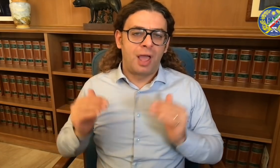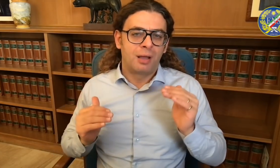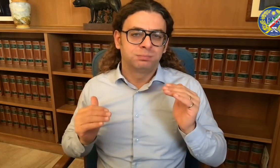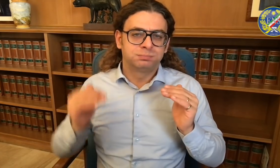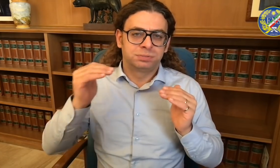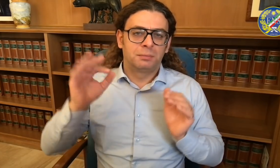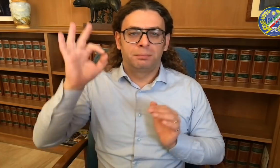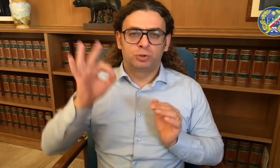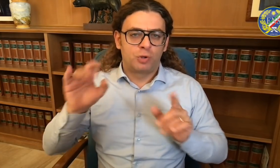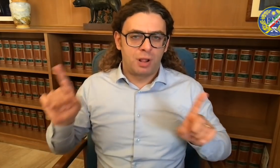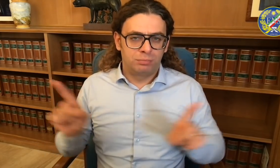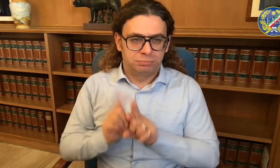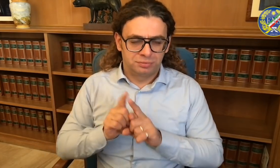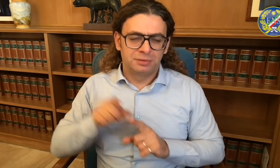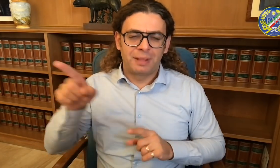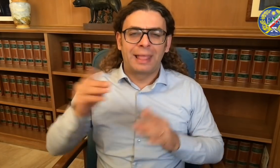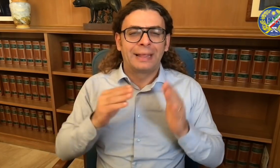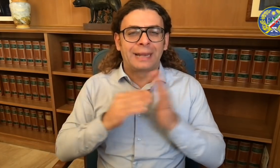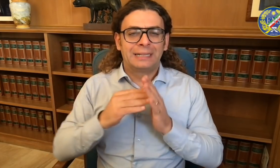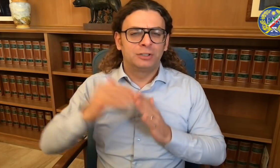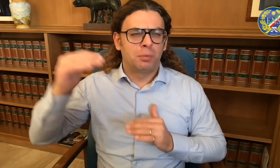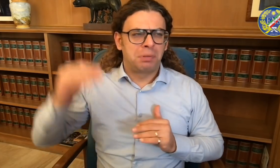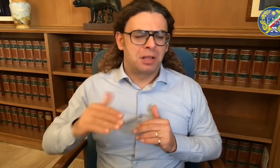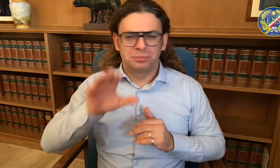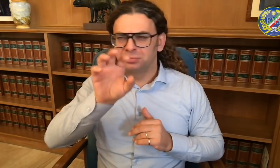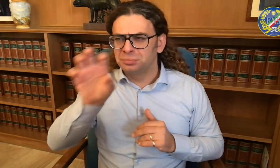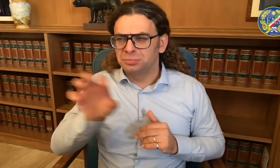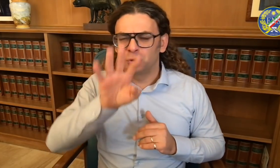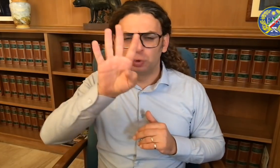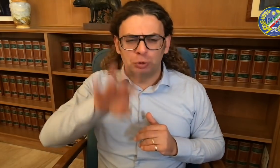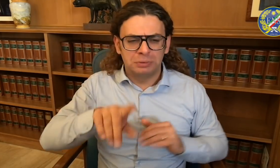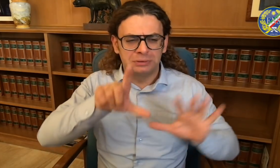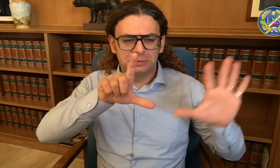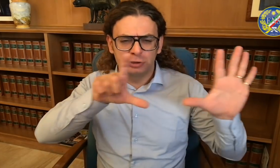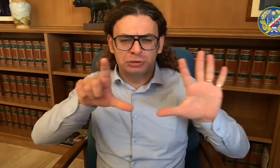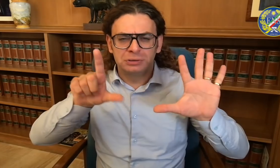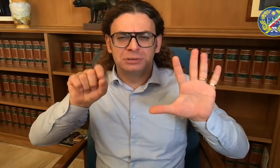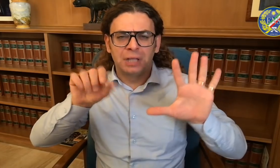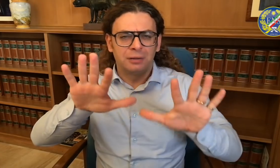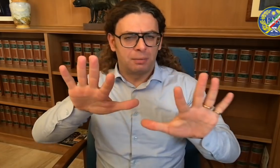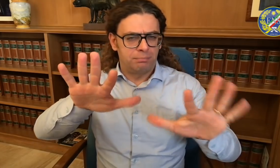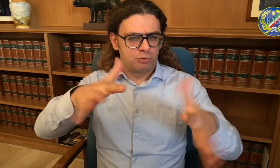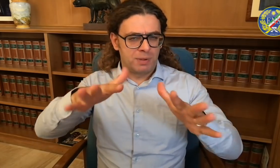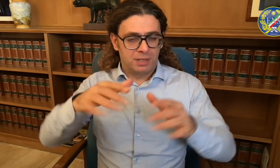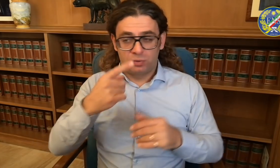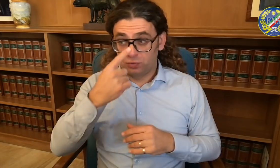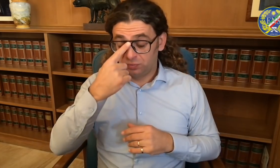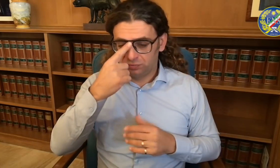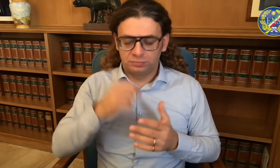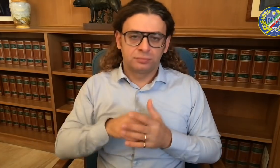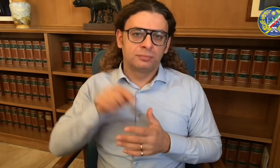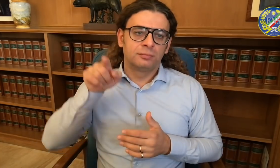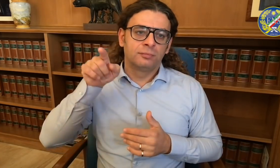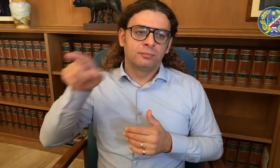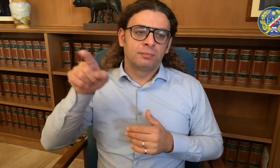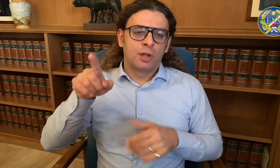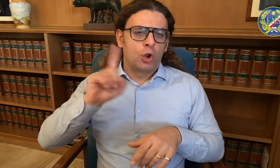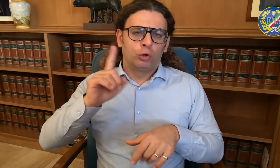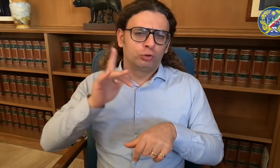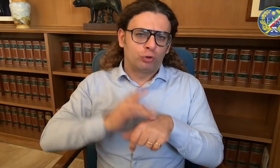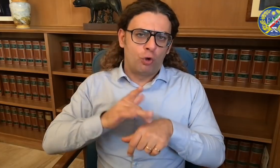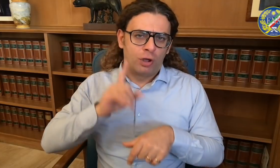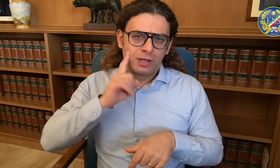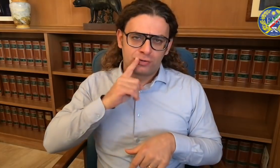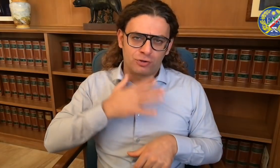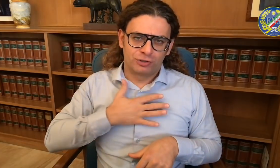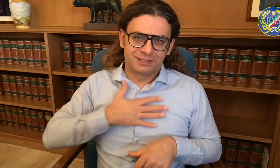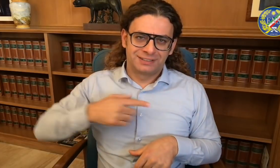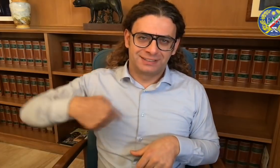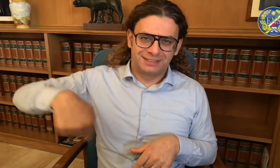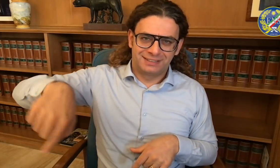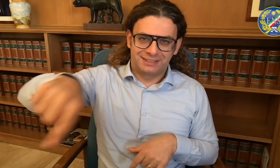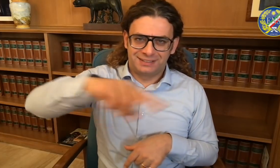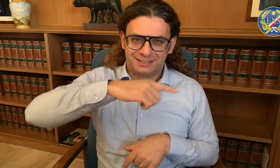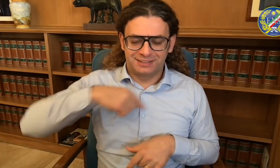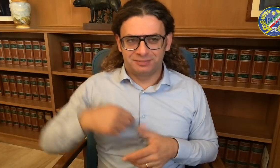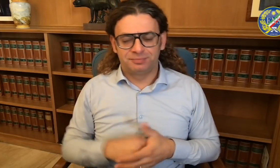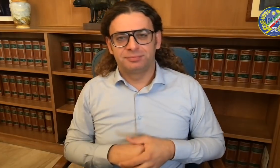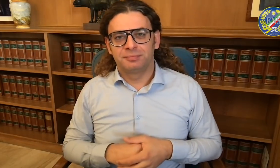ma il requisito di avere un reddito basso pari a 4.770 euro circa. La misura non riguarda le Persone Sorde.